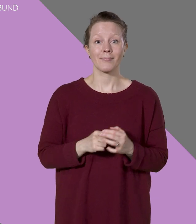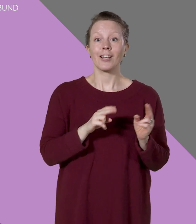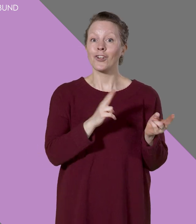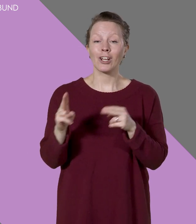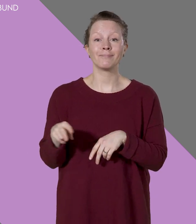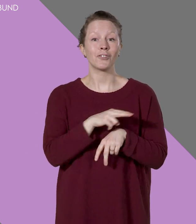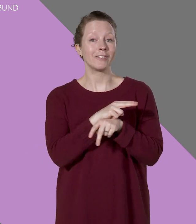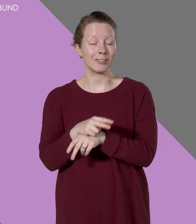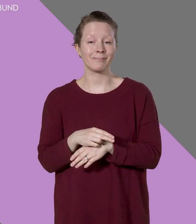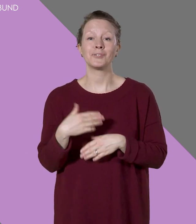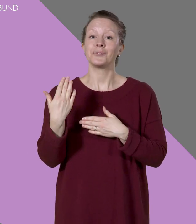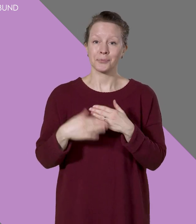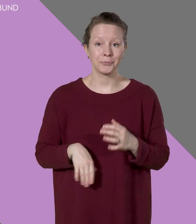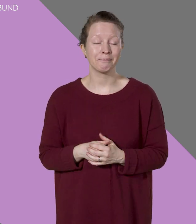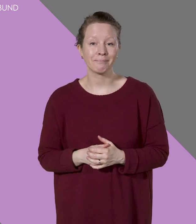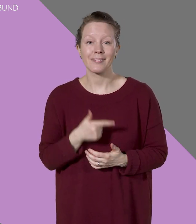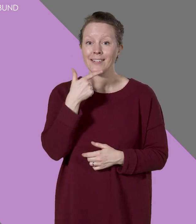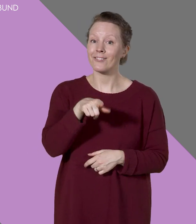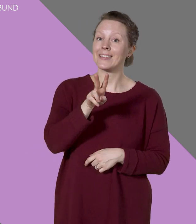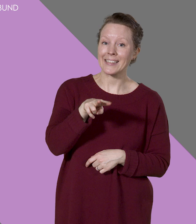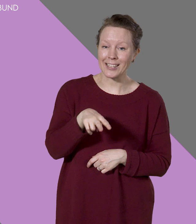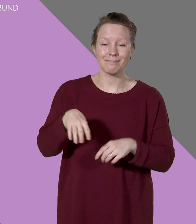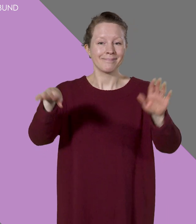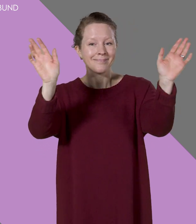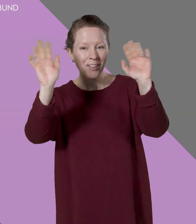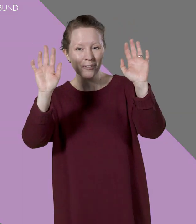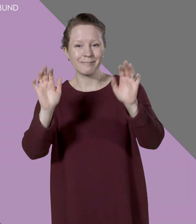Nu blir nyhetsöversikten slut. Tack för att ni har tittat, hejdå!